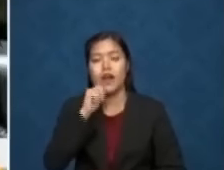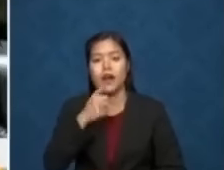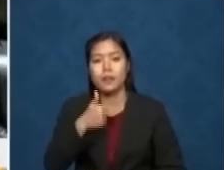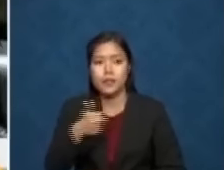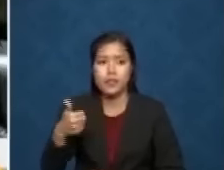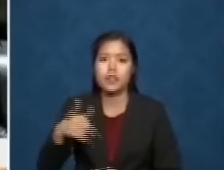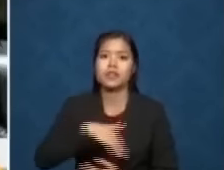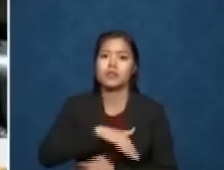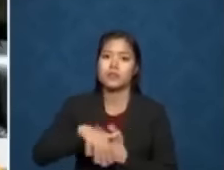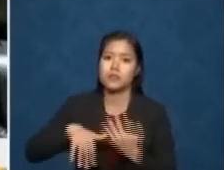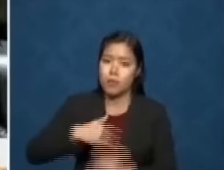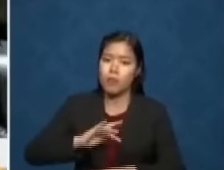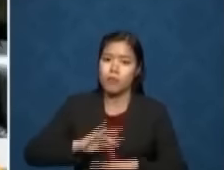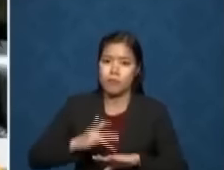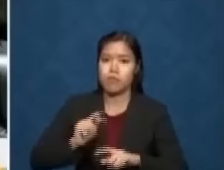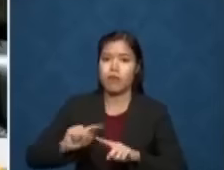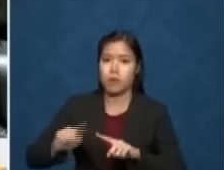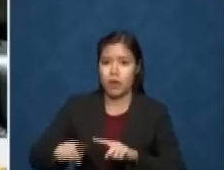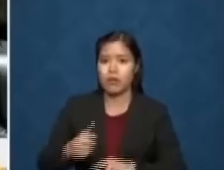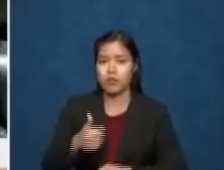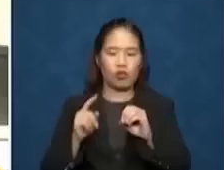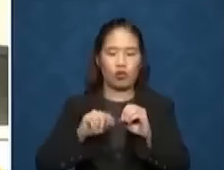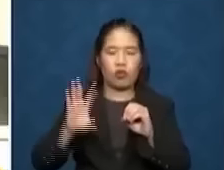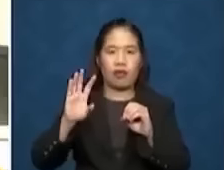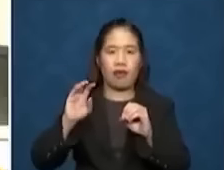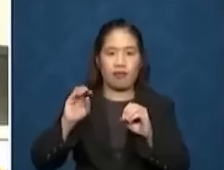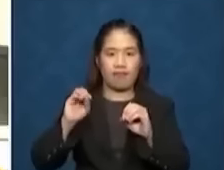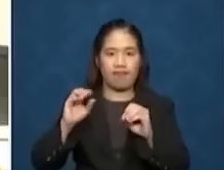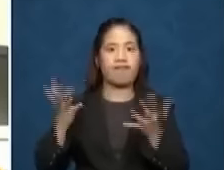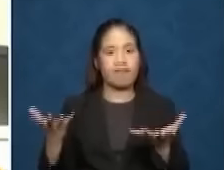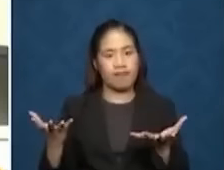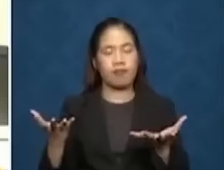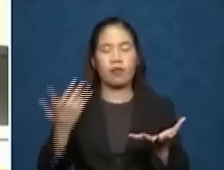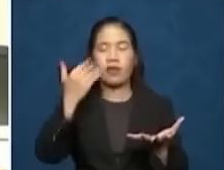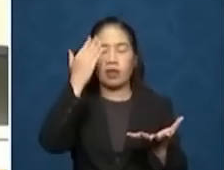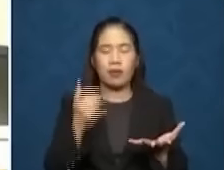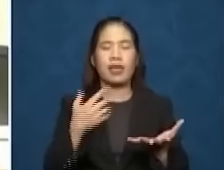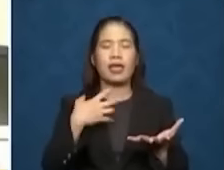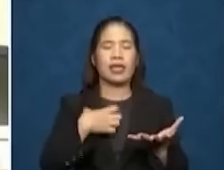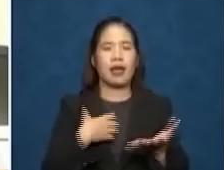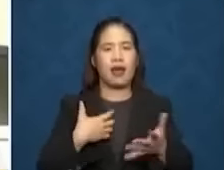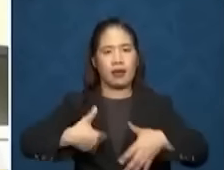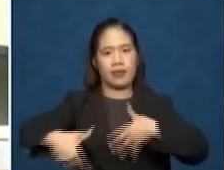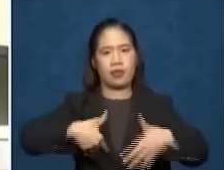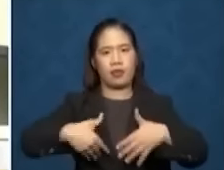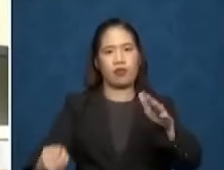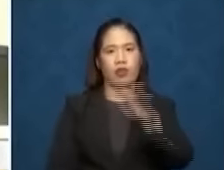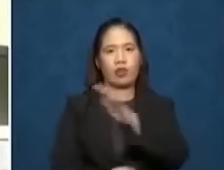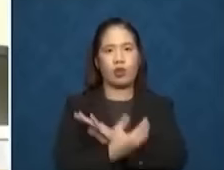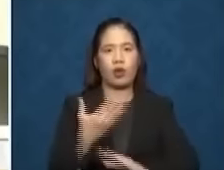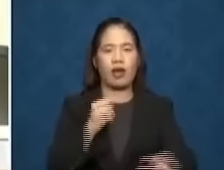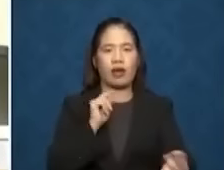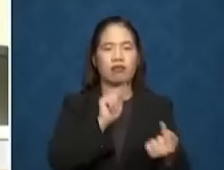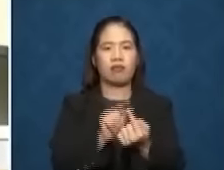แม่มมันไปเลยว่ารัฐบาลก่อนทำไว้ออก็ไม่ ผิดหรอกค่ะแต่มันไม่ใช่ทั้งหมดและวิสัย